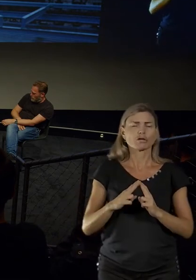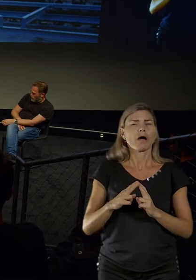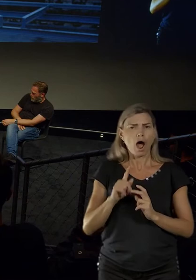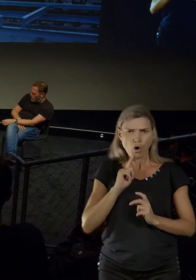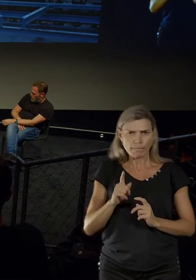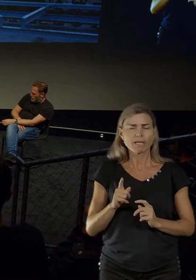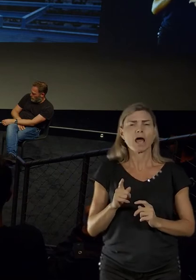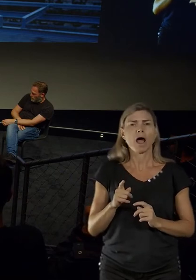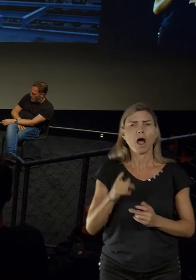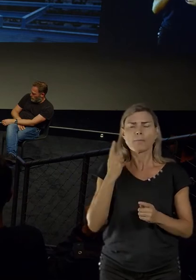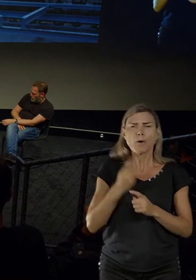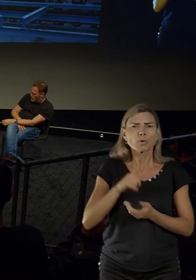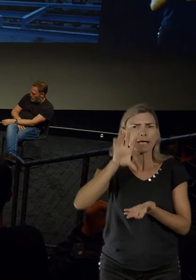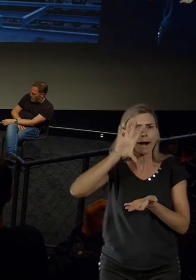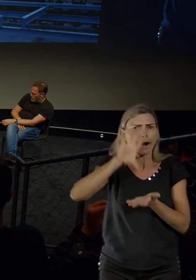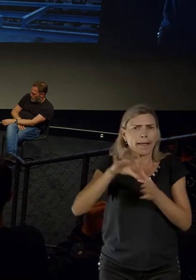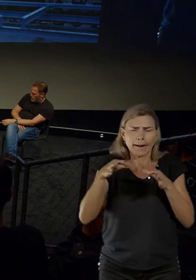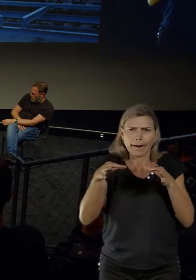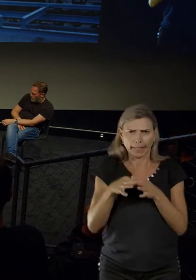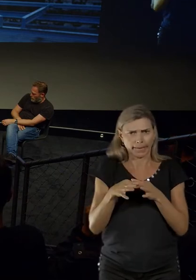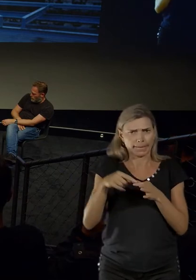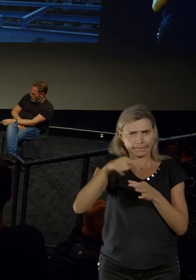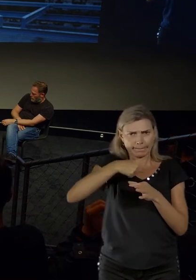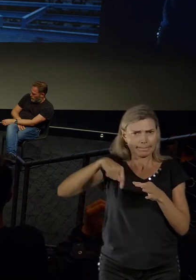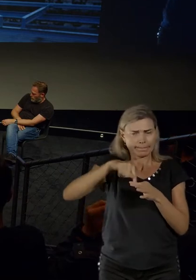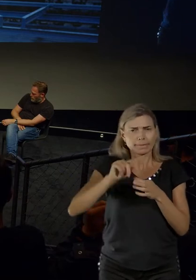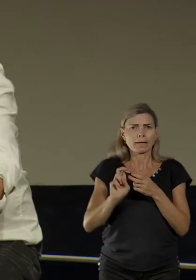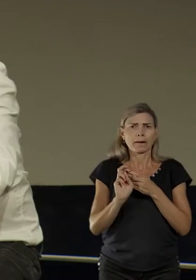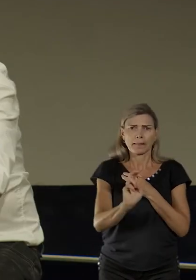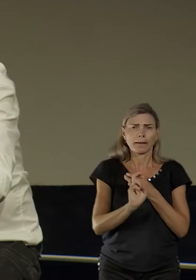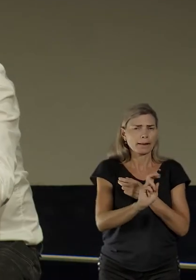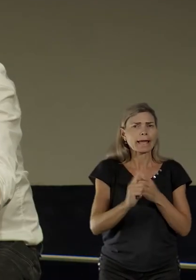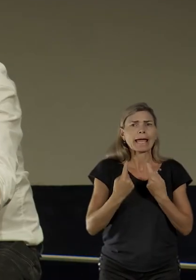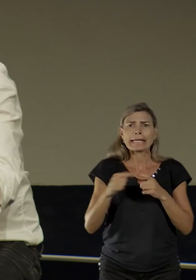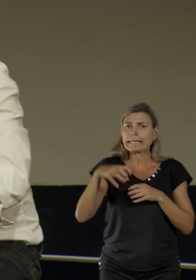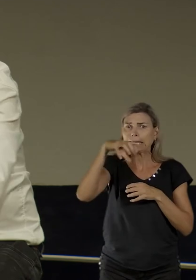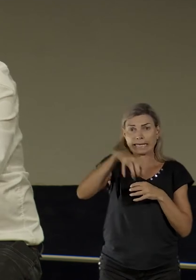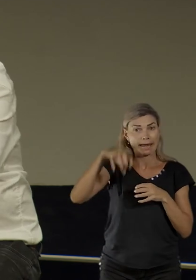jenom ten střed. A třeba to, co je La Défense, to je úplně jiné město.